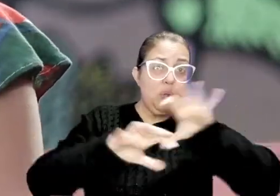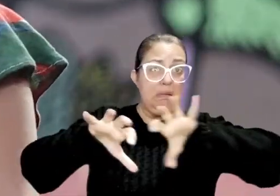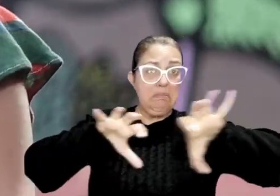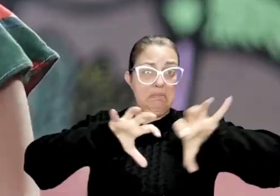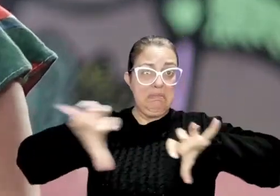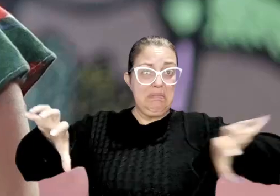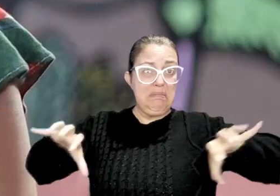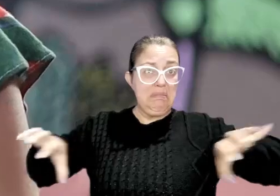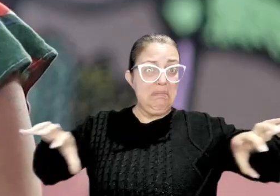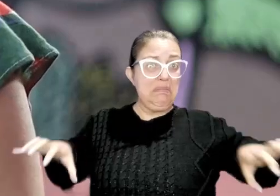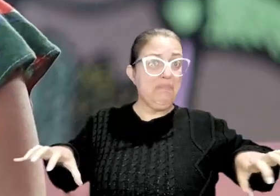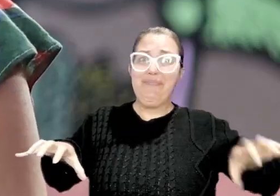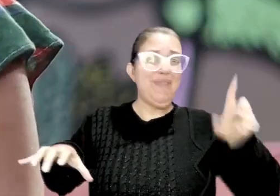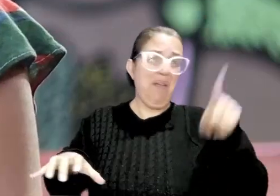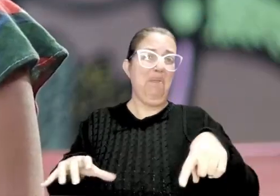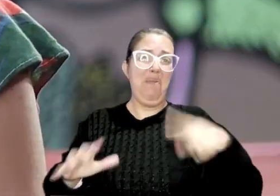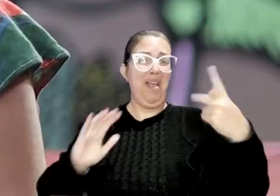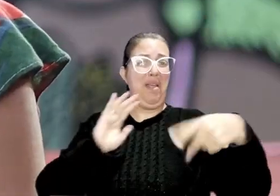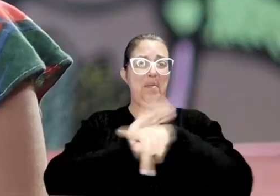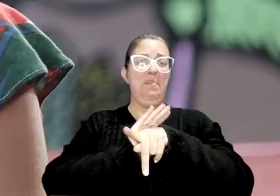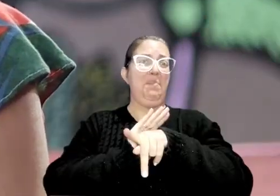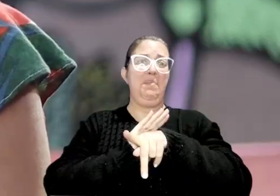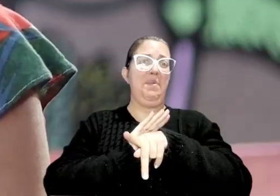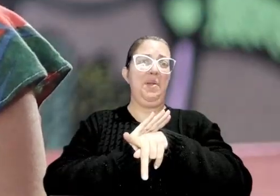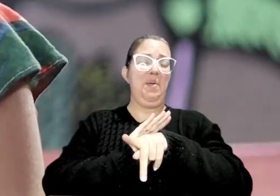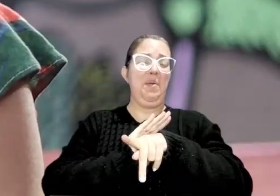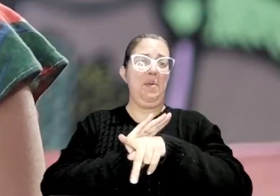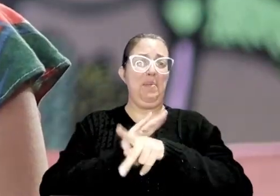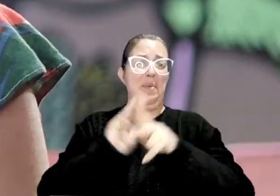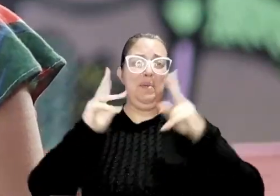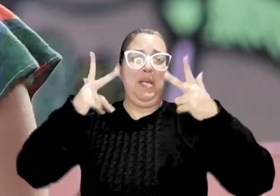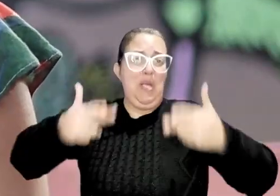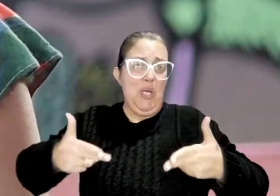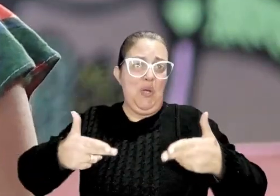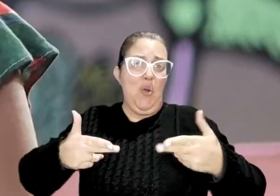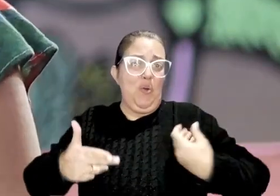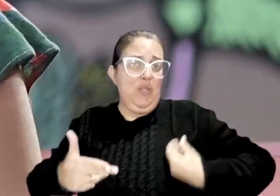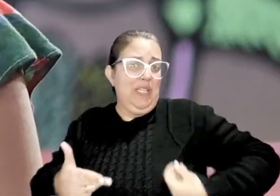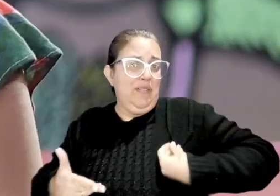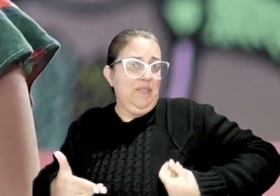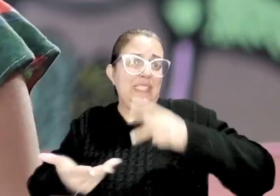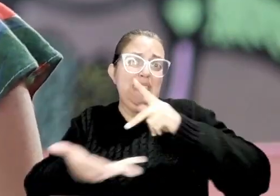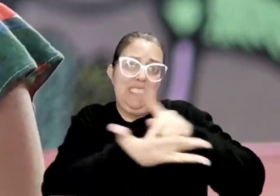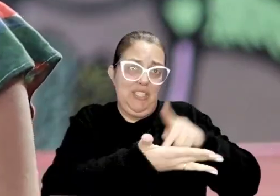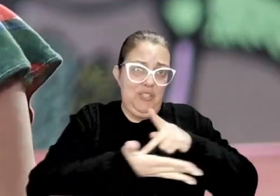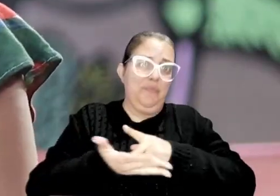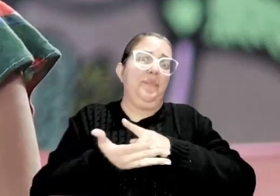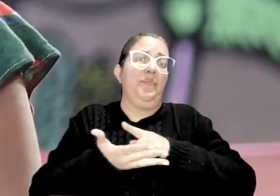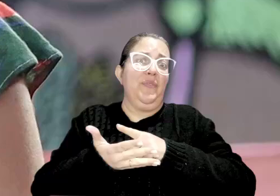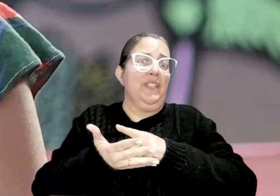totalmente na contramão eh da relação de vários povos e comunidades com seu próprio ambiente né